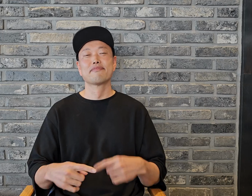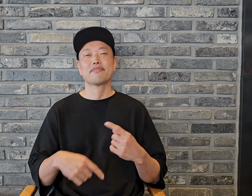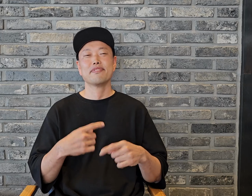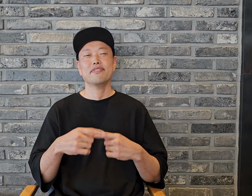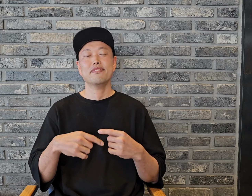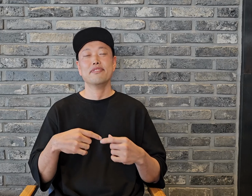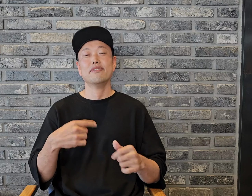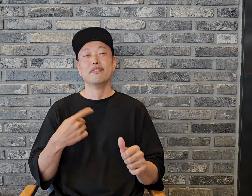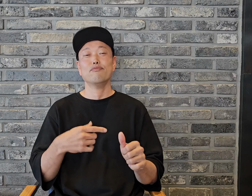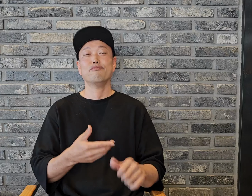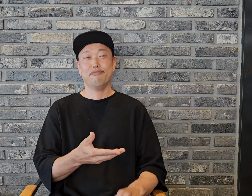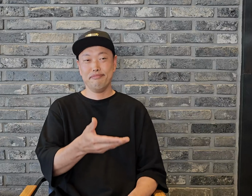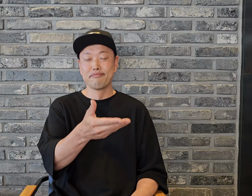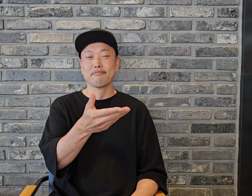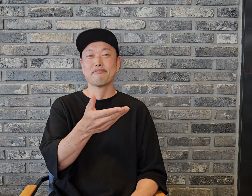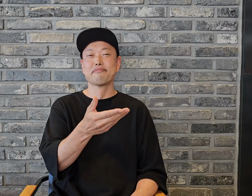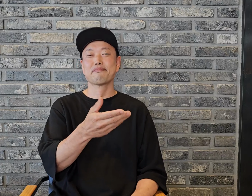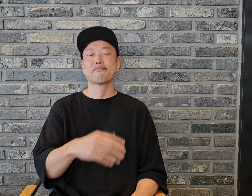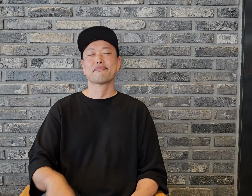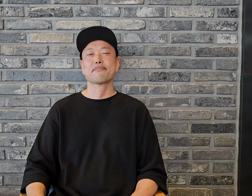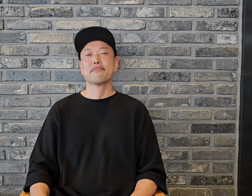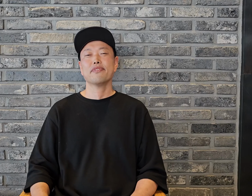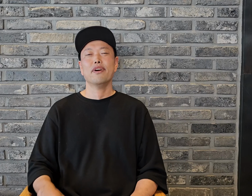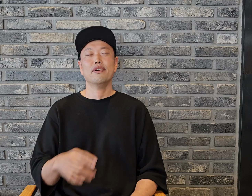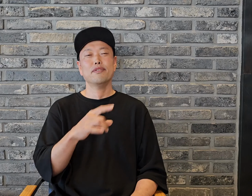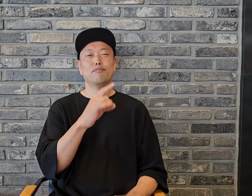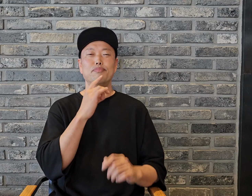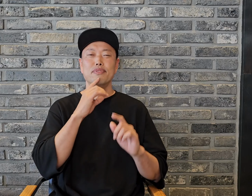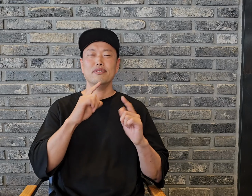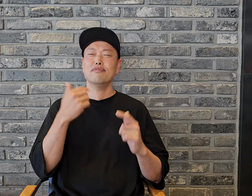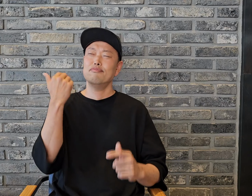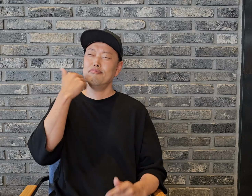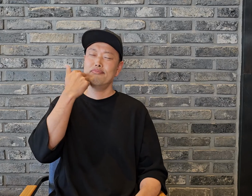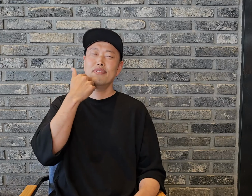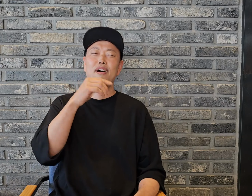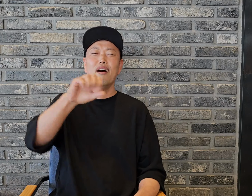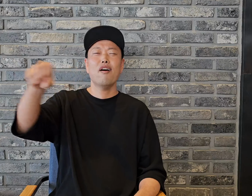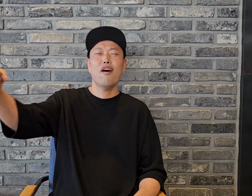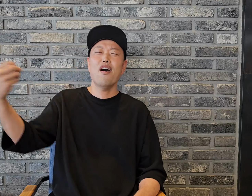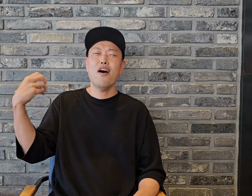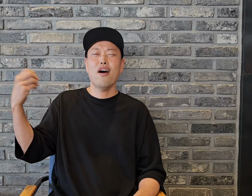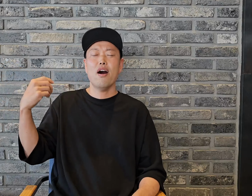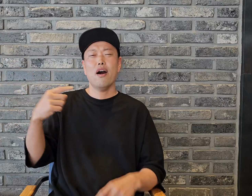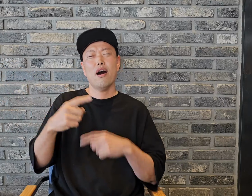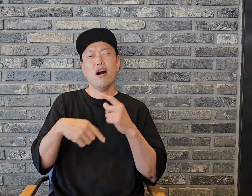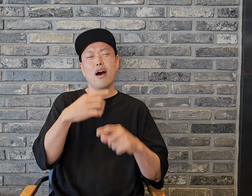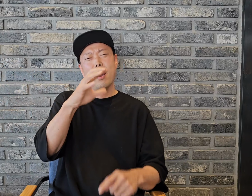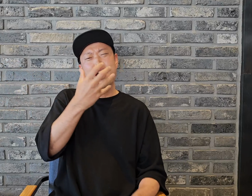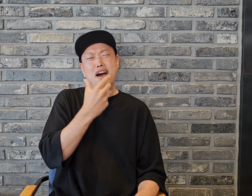Yo te enseñaré. No sólo cada mes, sino que hay mucha gente que